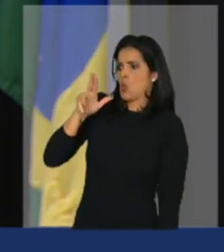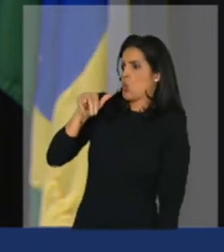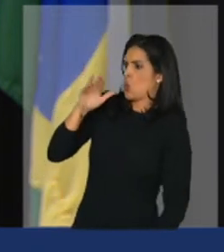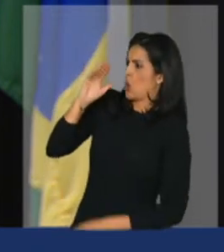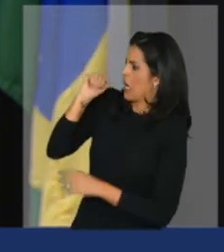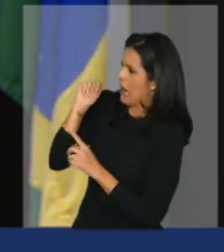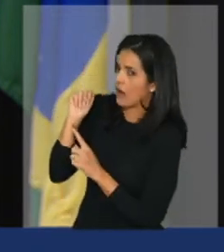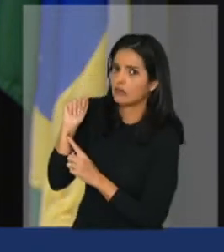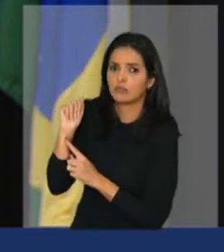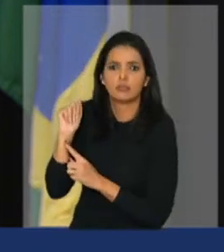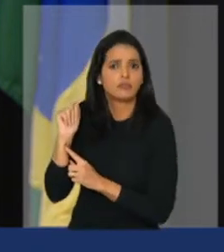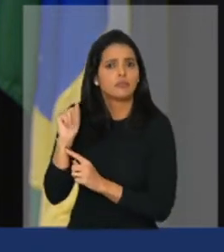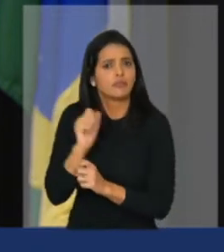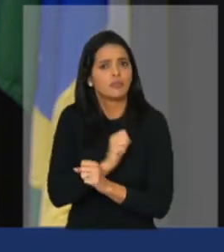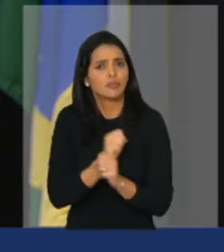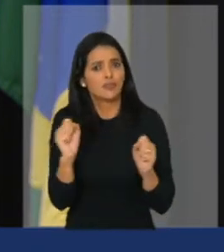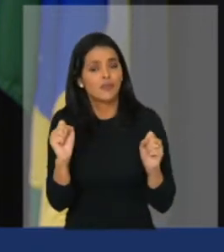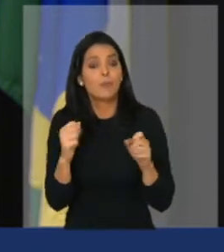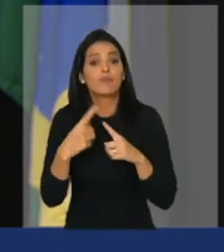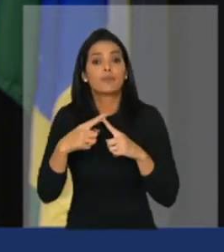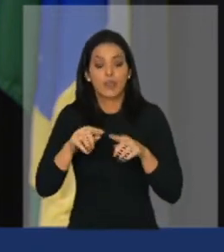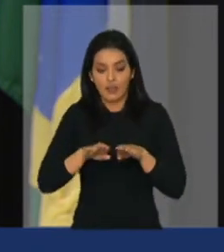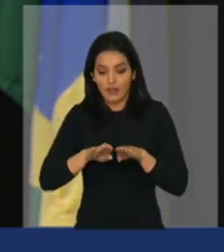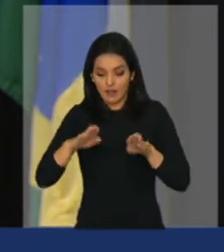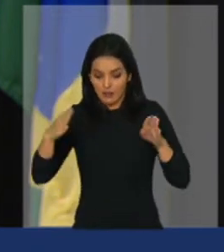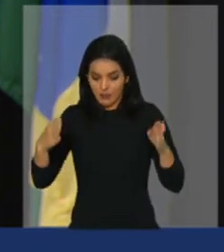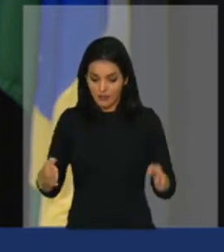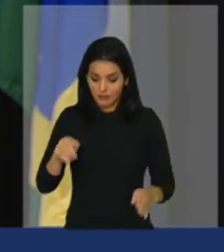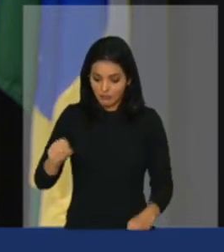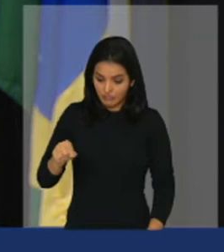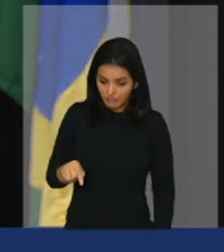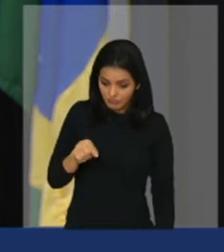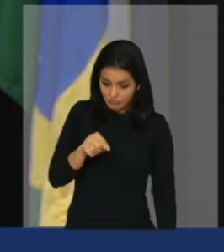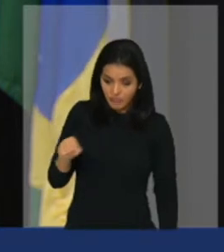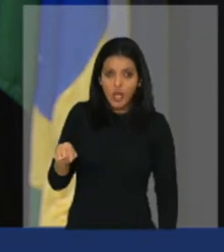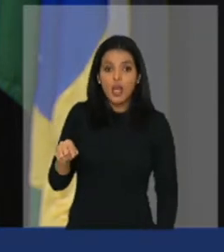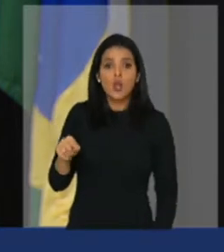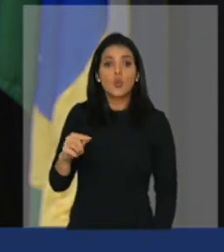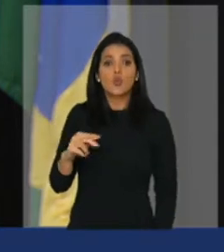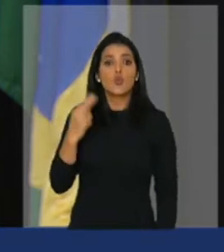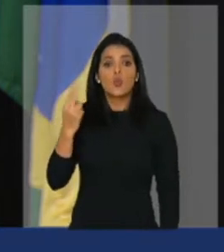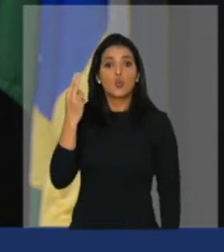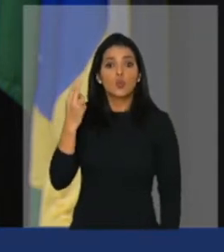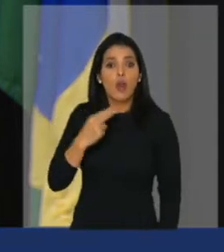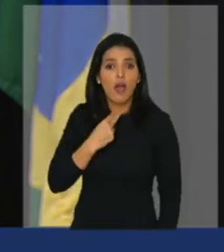NOSSAS URNAS SÃO IN INALDO TAVEL, NA CÚPULA DO TSE, QUEM FAZ A CONTAGEM HOJE DOS VOTOS SÃO TÉCNICOS, DO TSE, DE